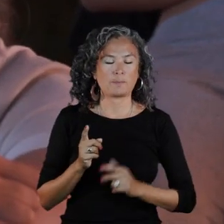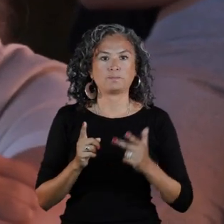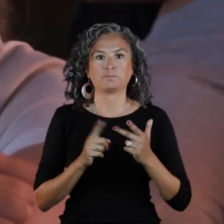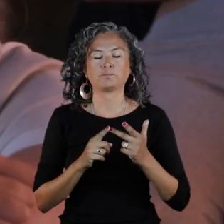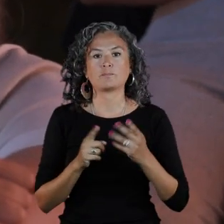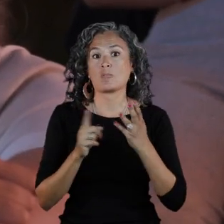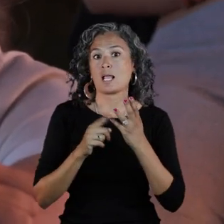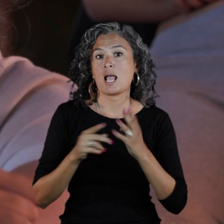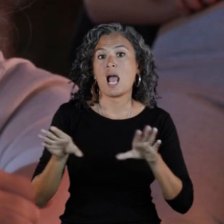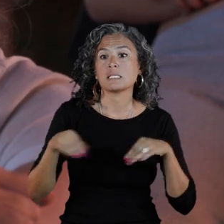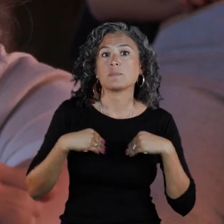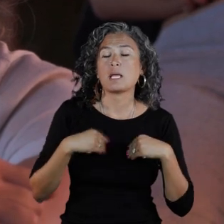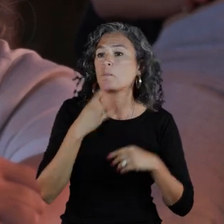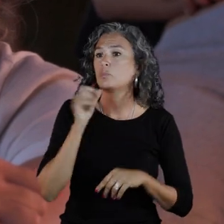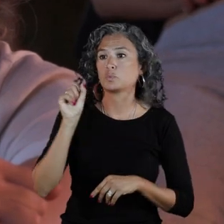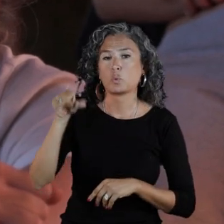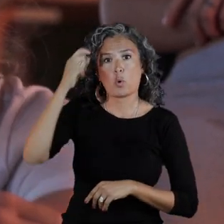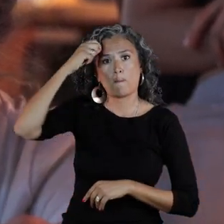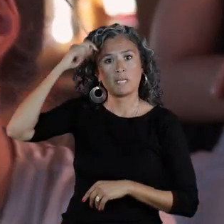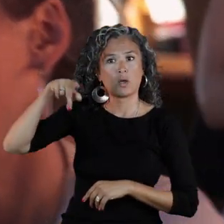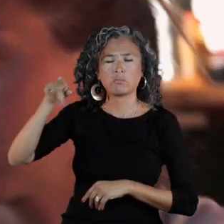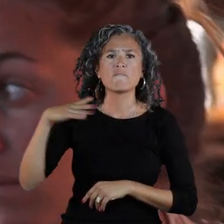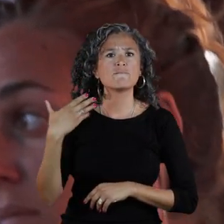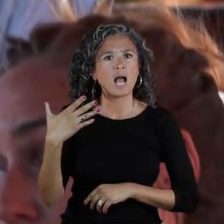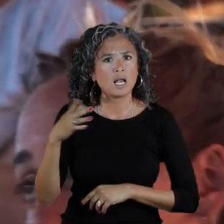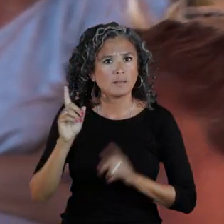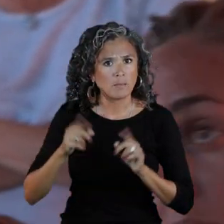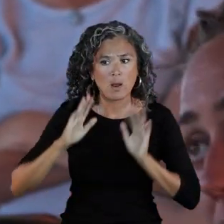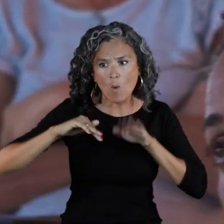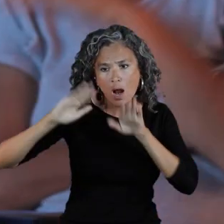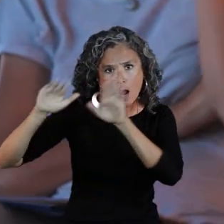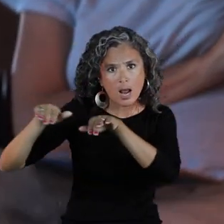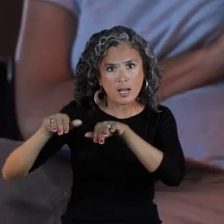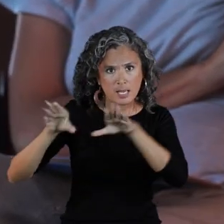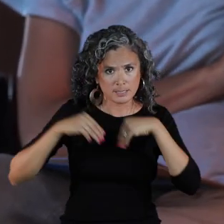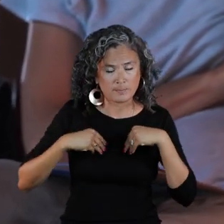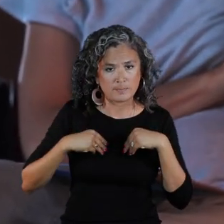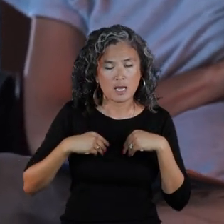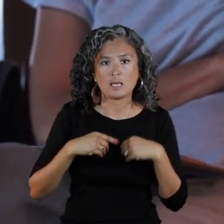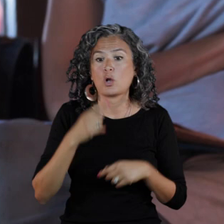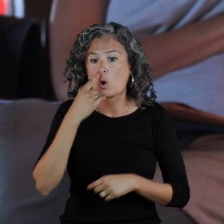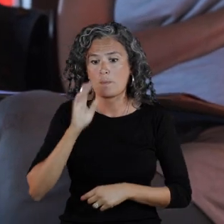Aceptar también, que la opinión de la otra persona vale tanto como mi opinión.